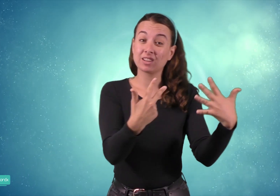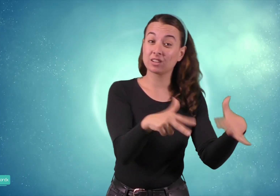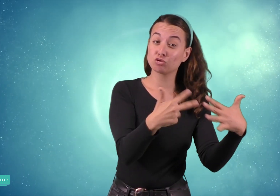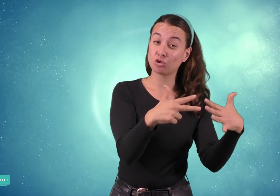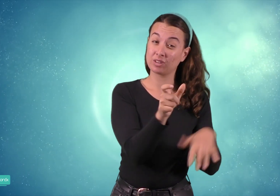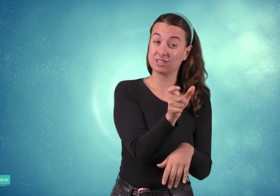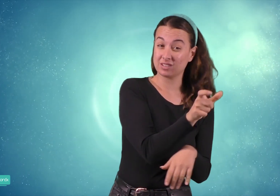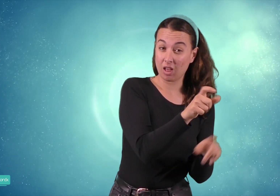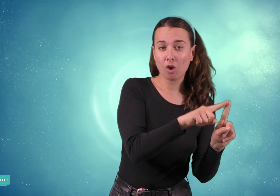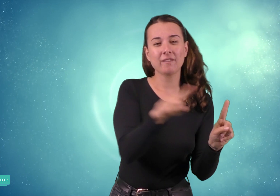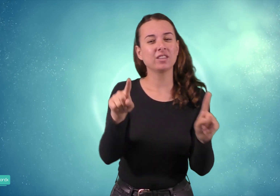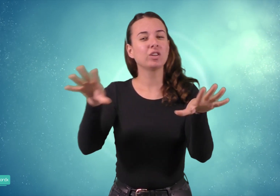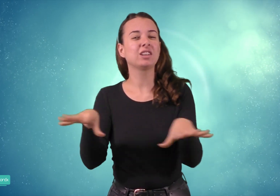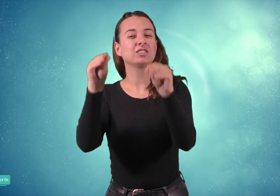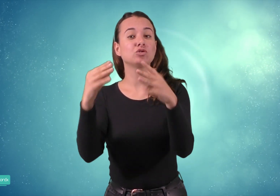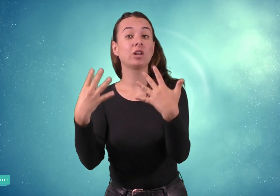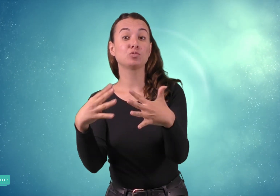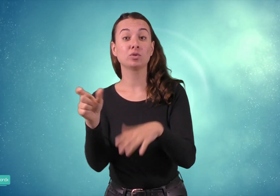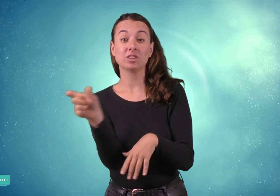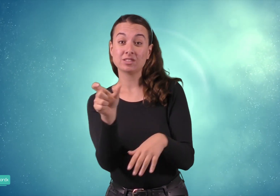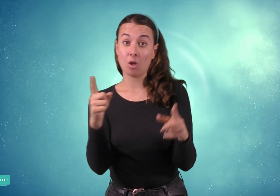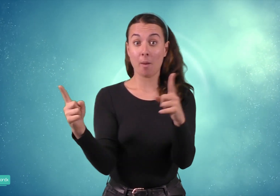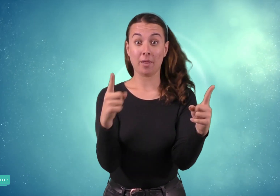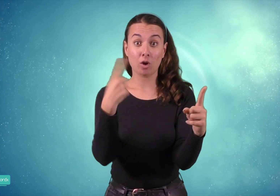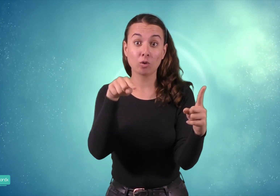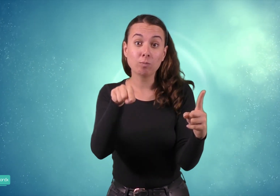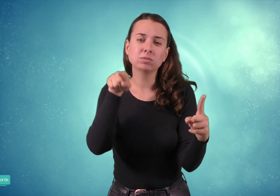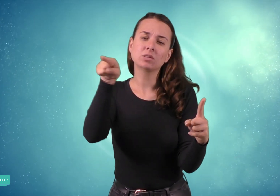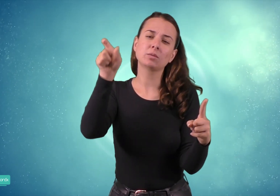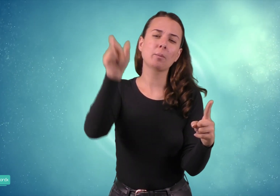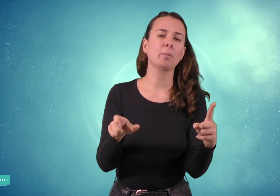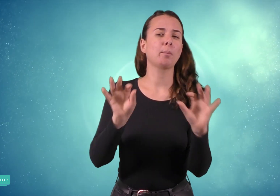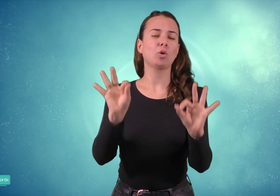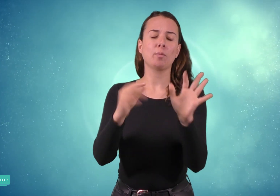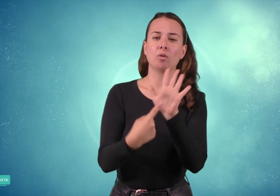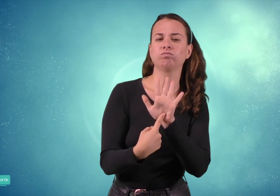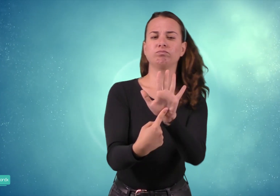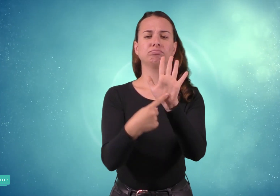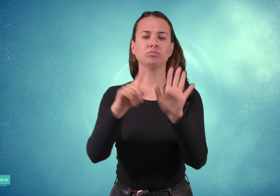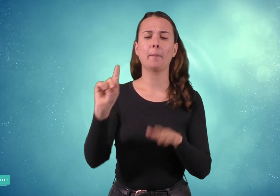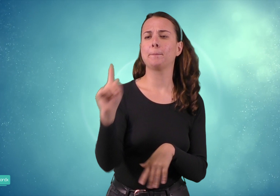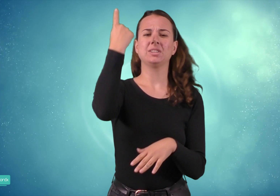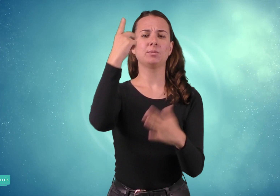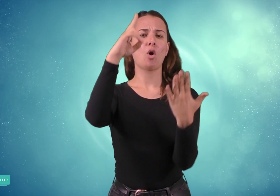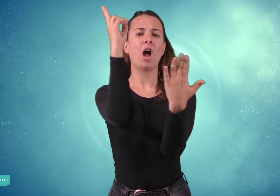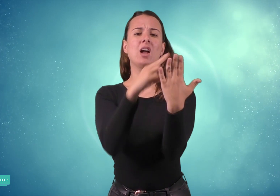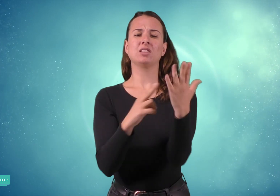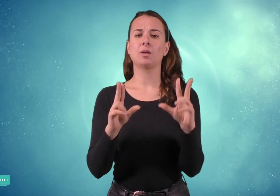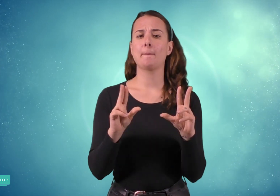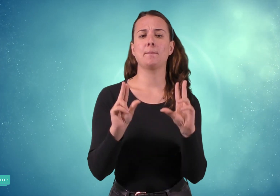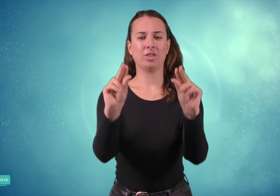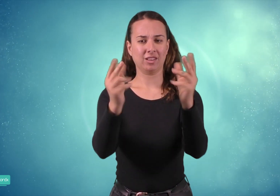spagnoli vissuti tra la fine del XVIII secolo e dell'inizio del XIX.